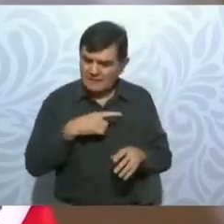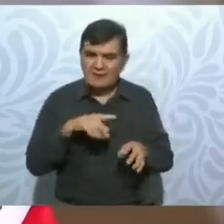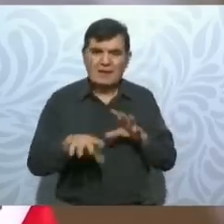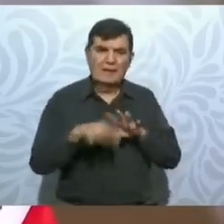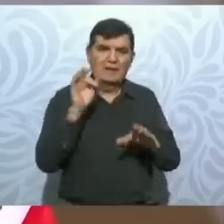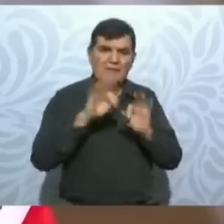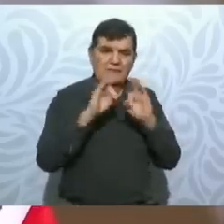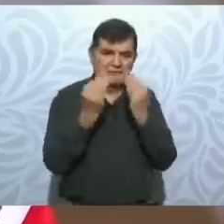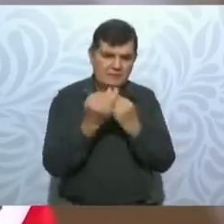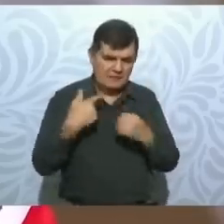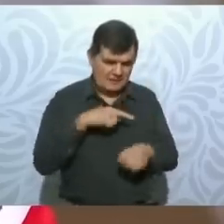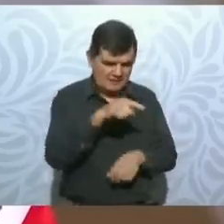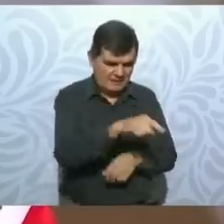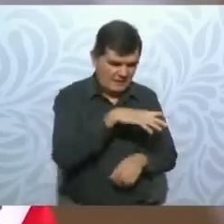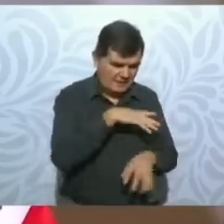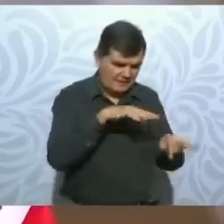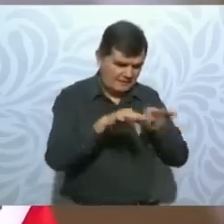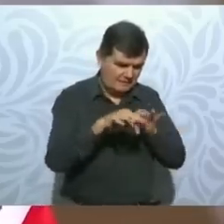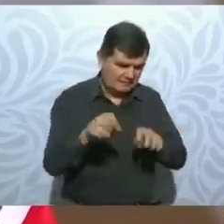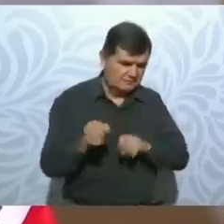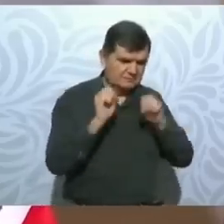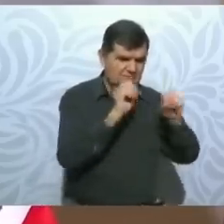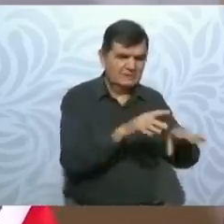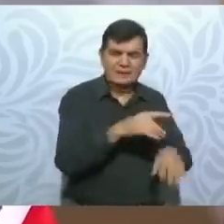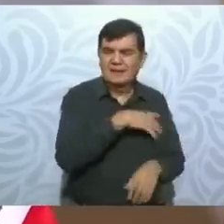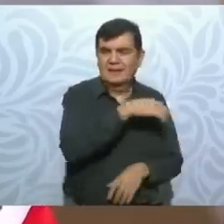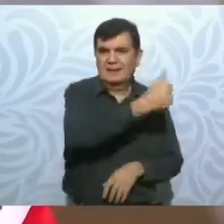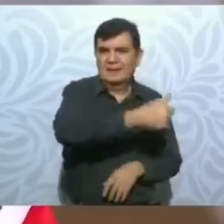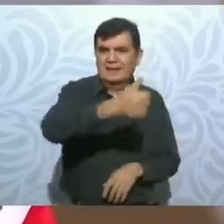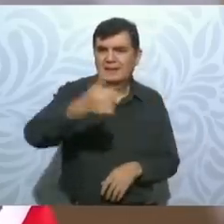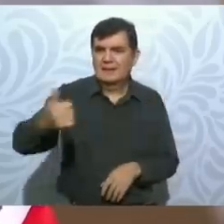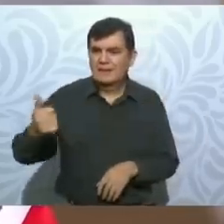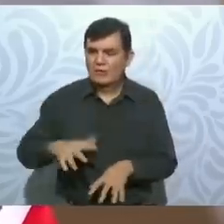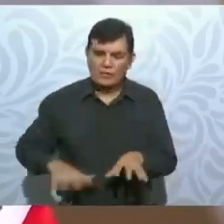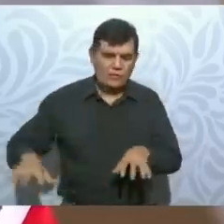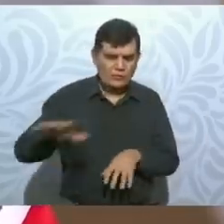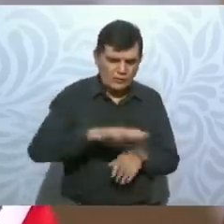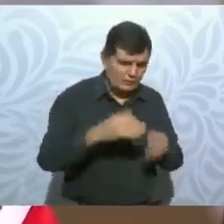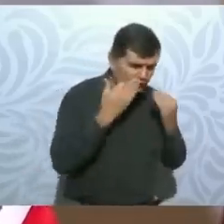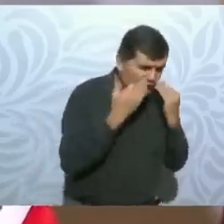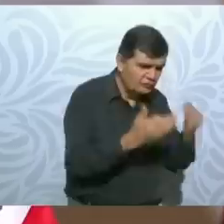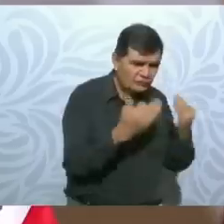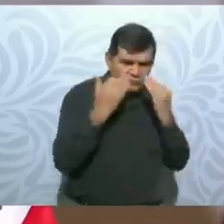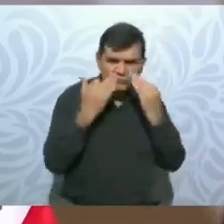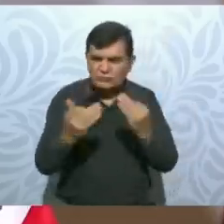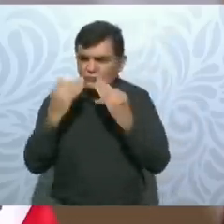de que tenga trabajo pero tiene que estar el estado mexicano presente para poder atender